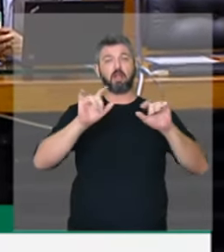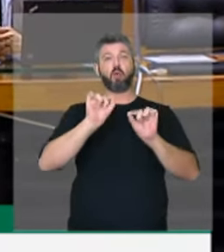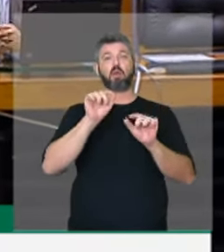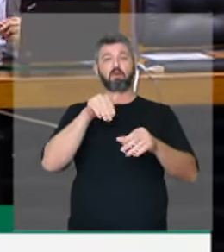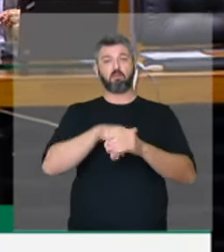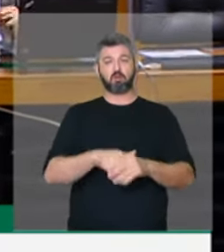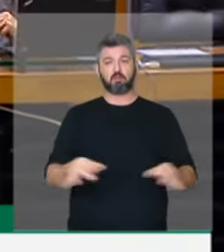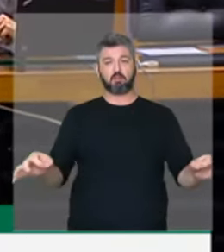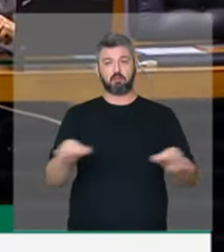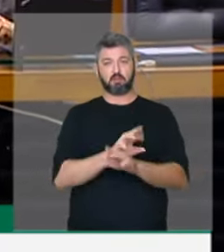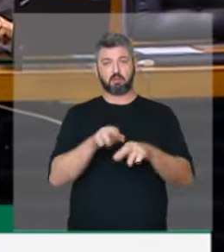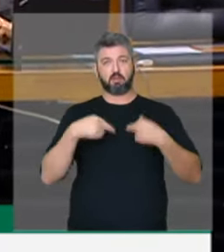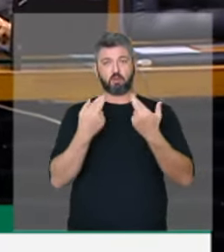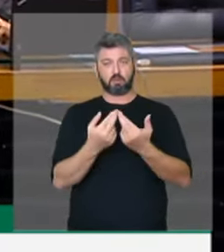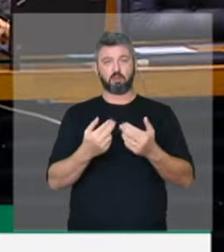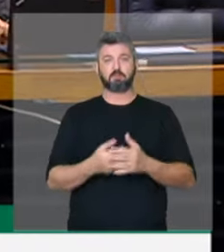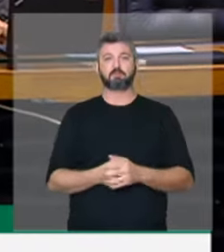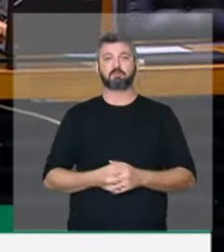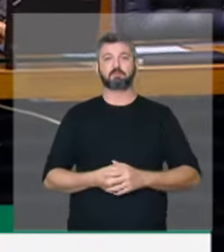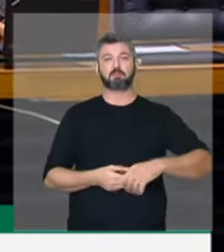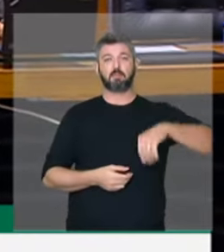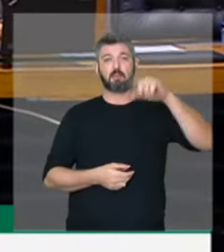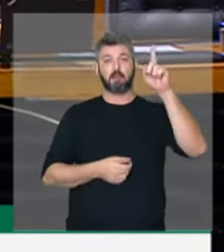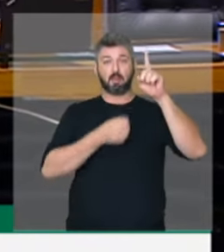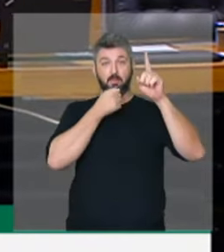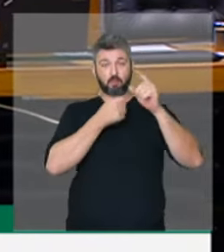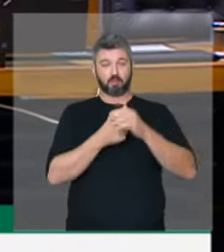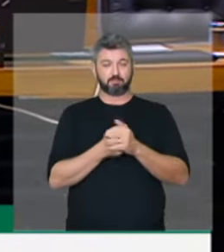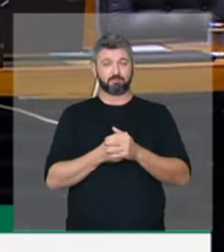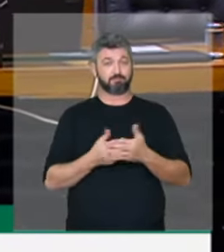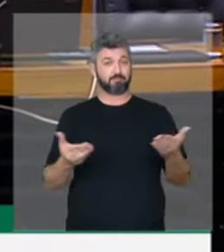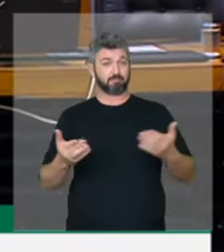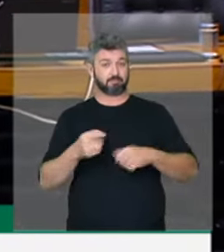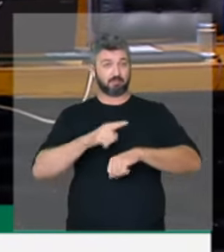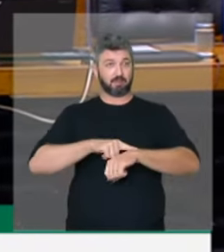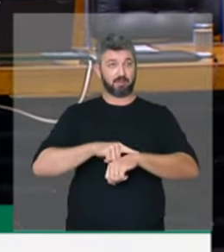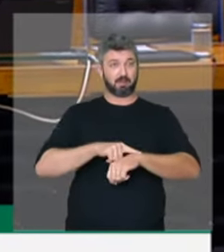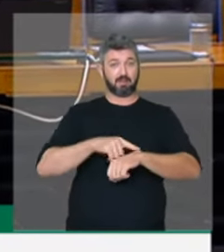[REPÓRTER]: TERMINA ESSA SESSÃO EXTRAORDINÁRIA, DEZ HORAS E SETE MINUTOS, E A CÂMARA DOS DEPUTADOS AMPLIA